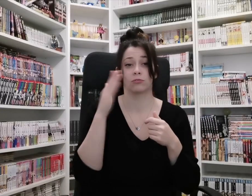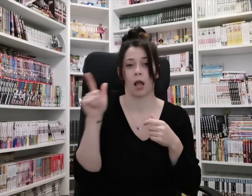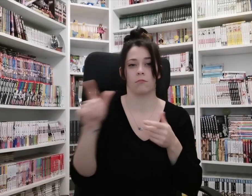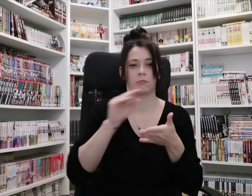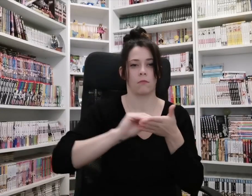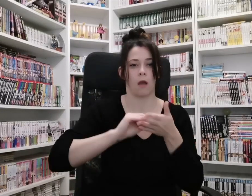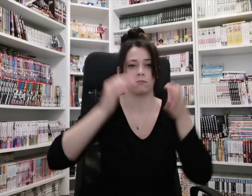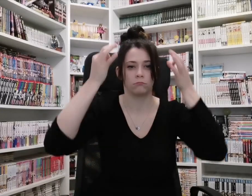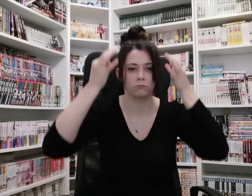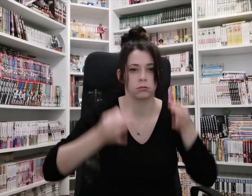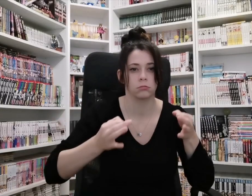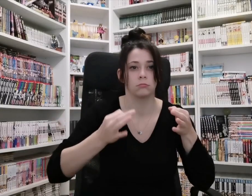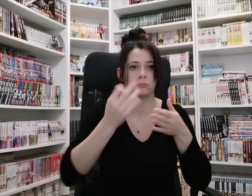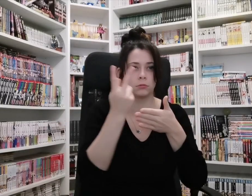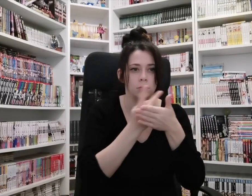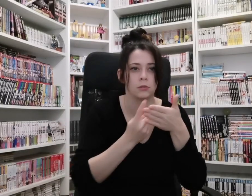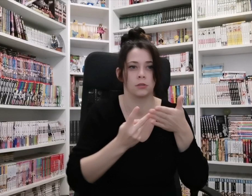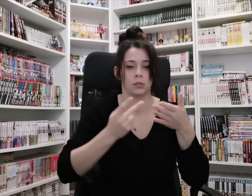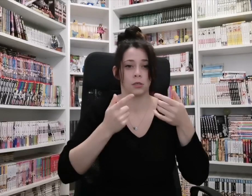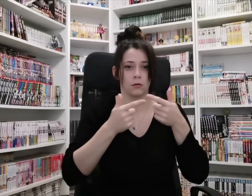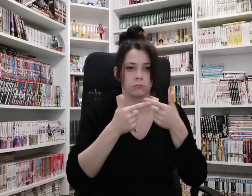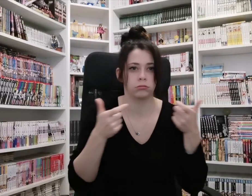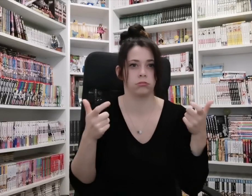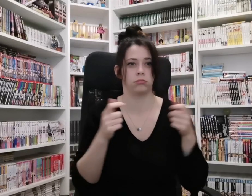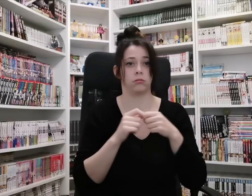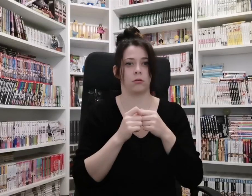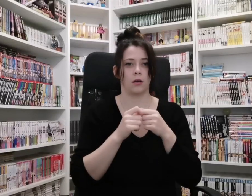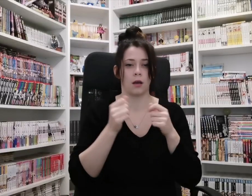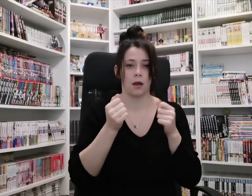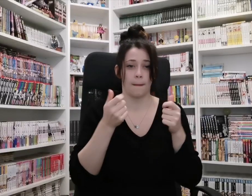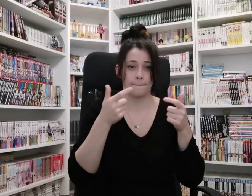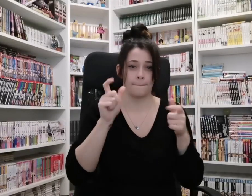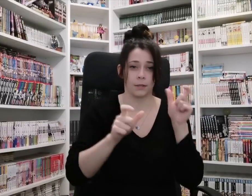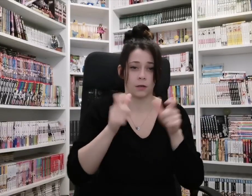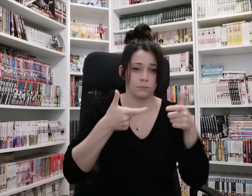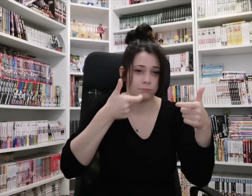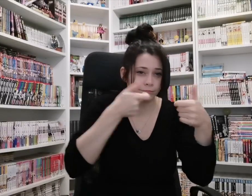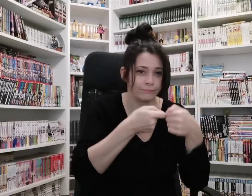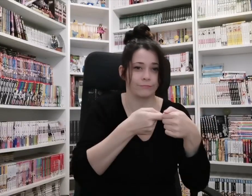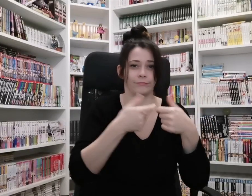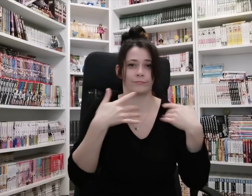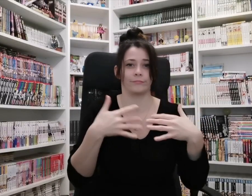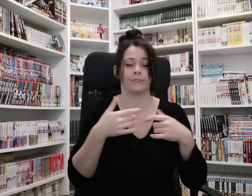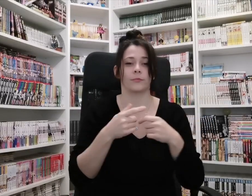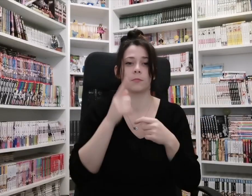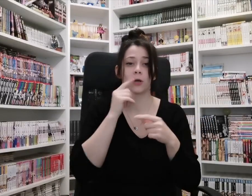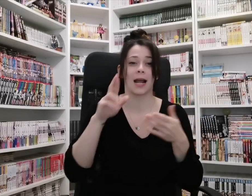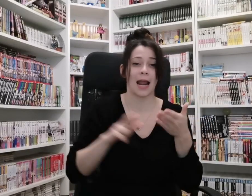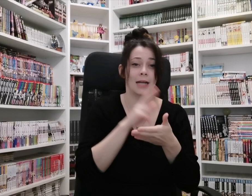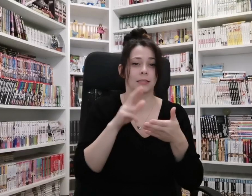Il faut tout de même préciser que suu Morishita… consultent des personnes concernées…